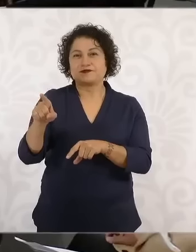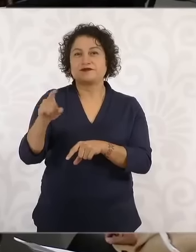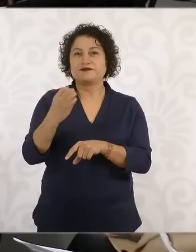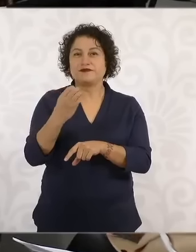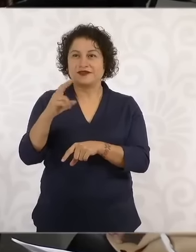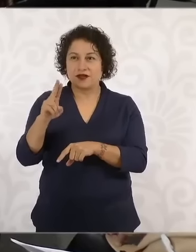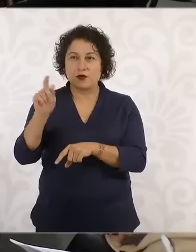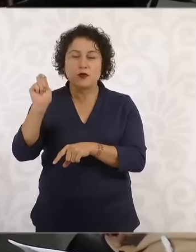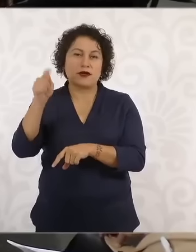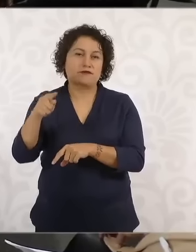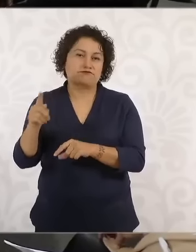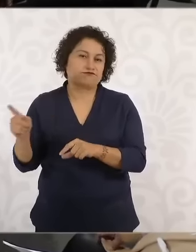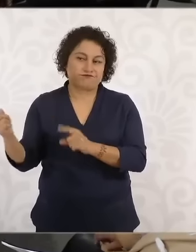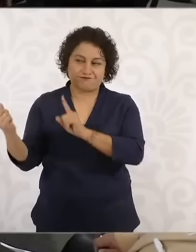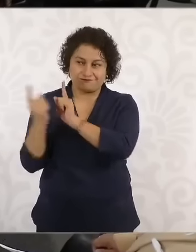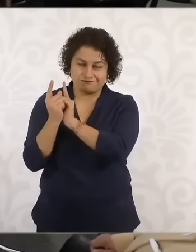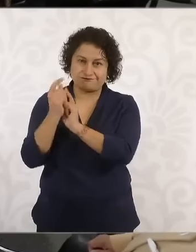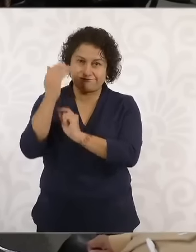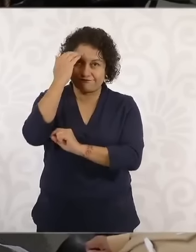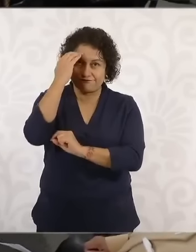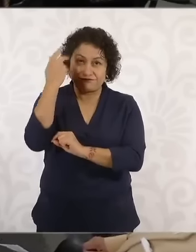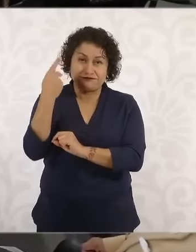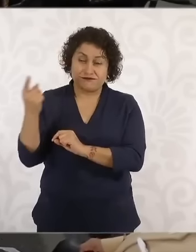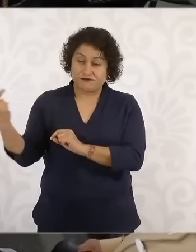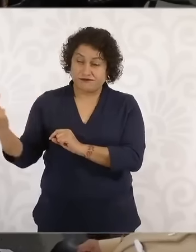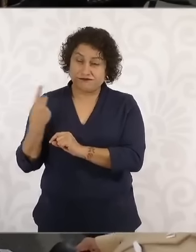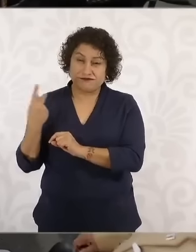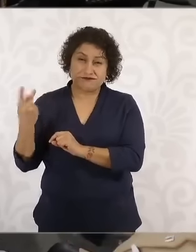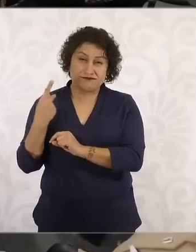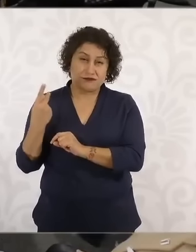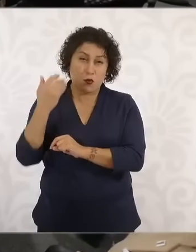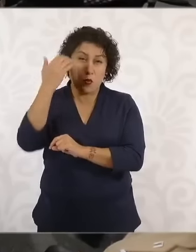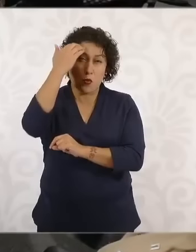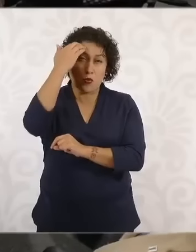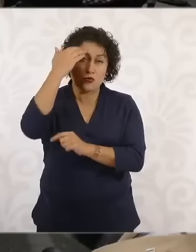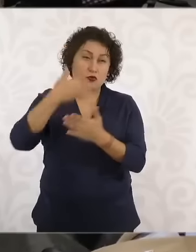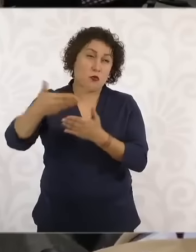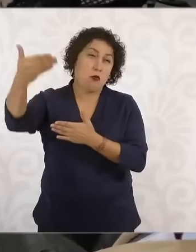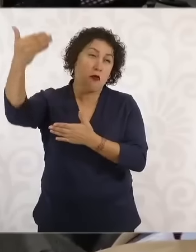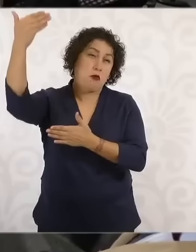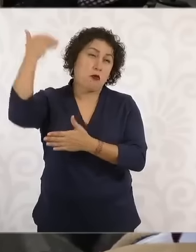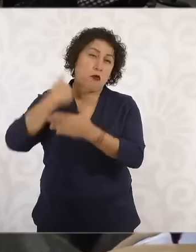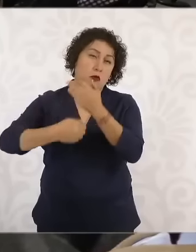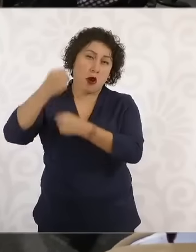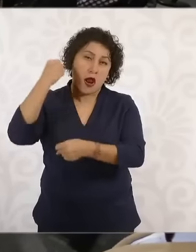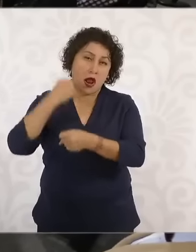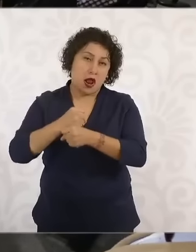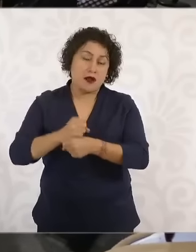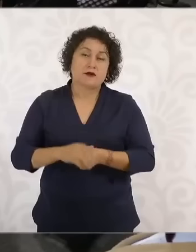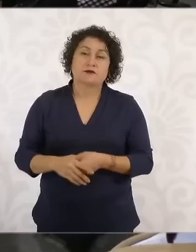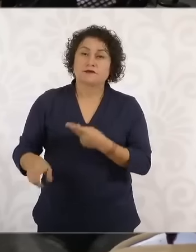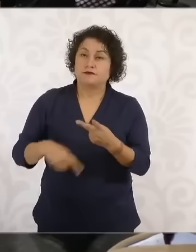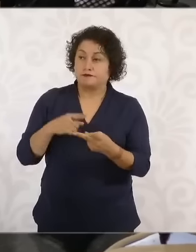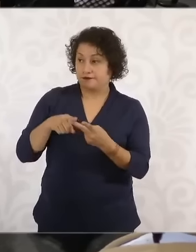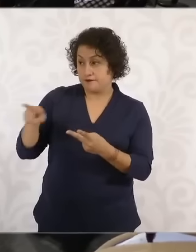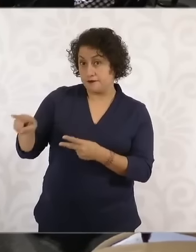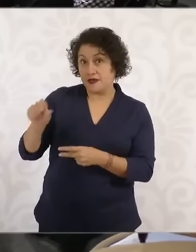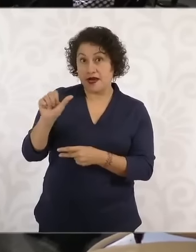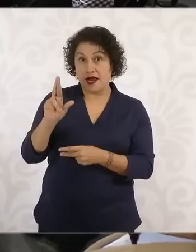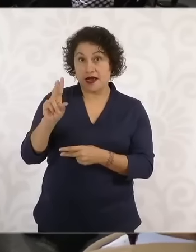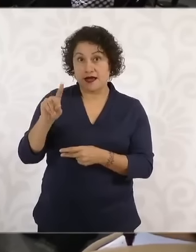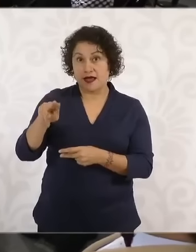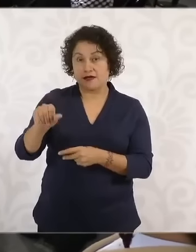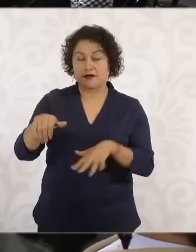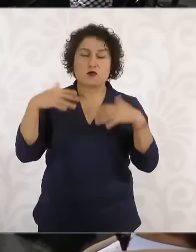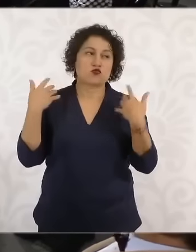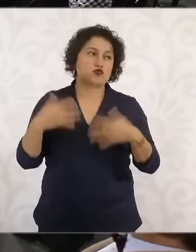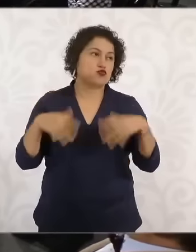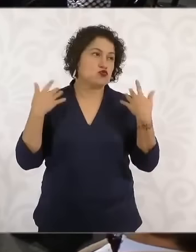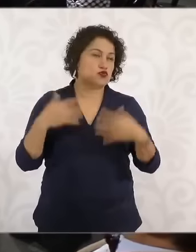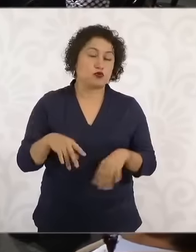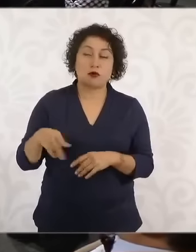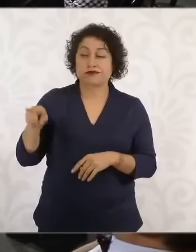muchos años de de conocer a Jesús. Eh, Ariana, pues no se diga. es extraordinaria y Bulmaro